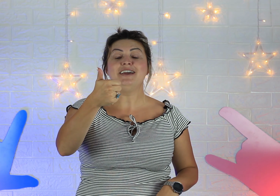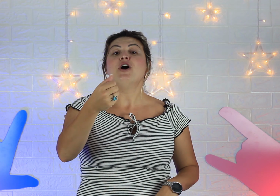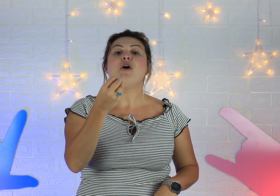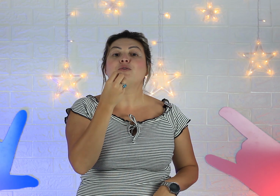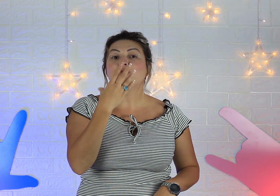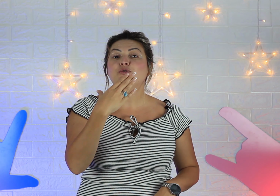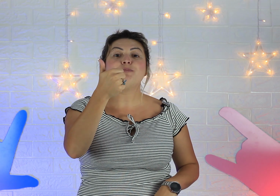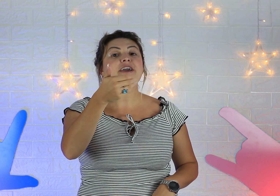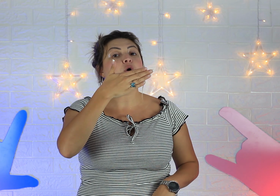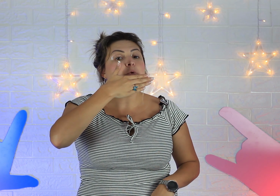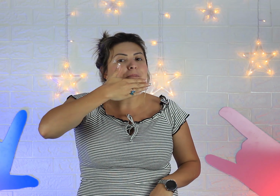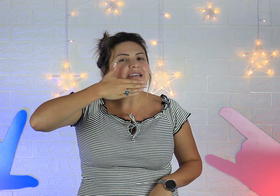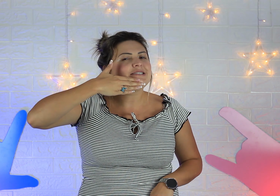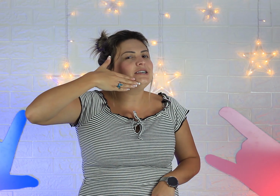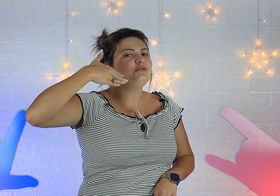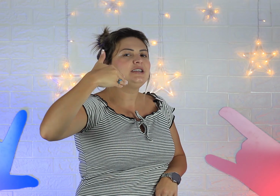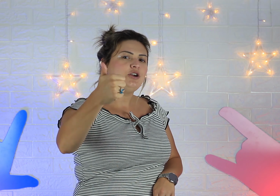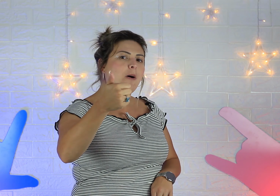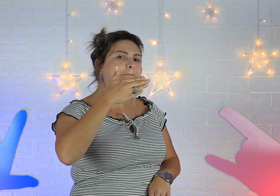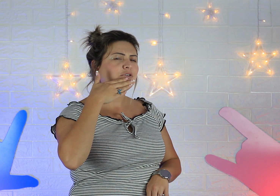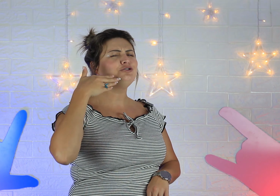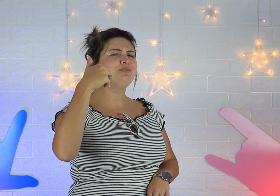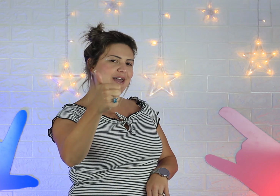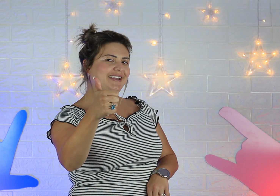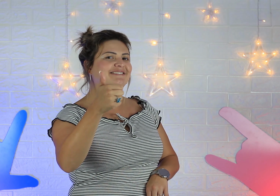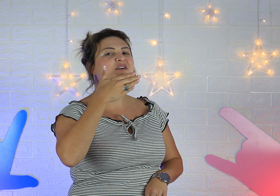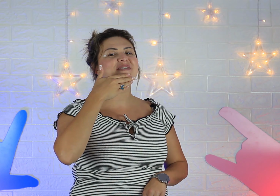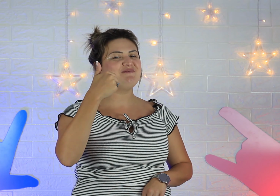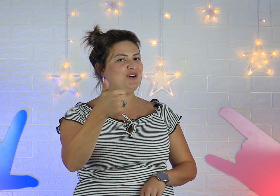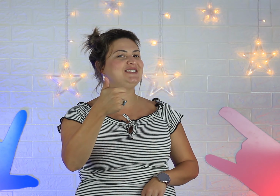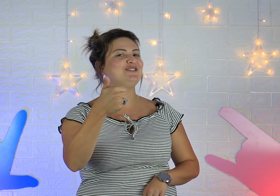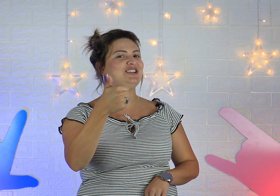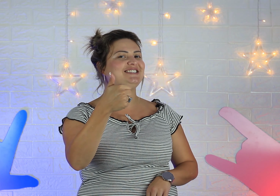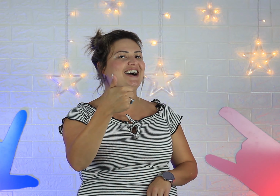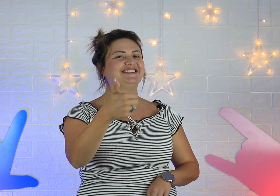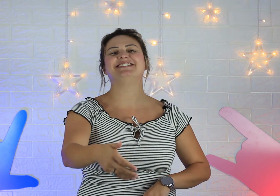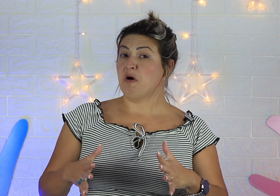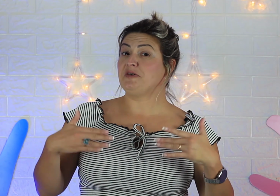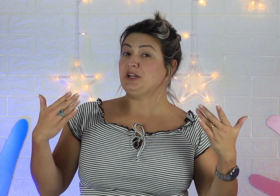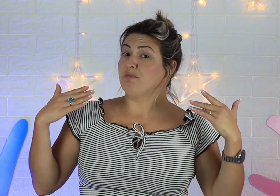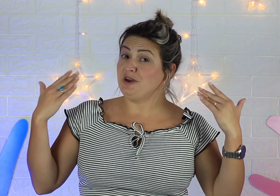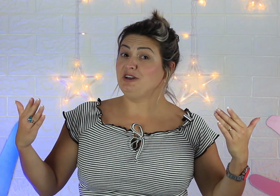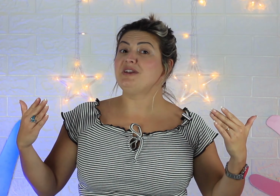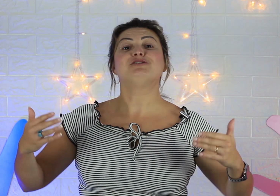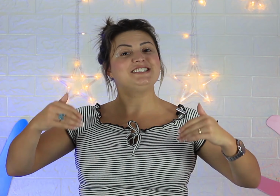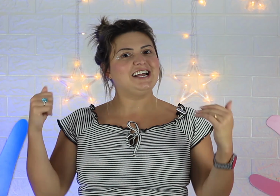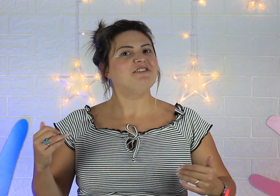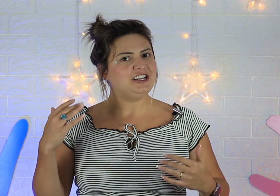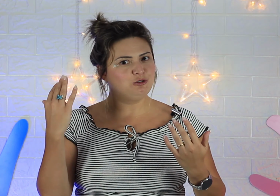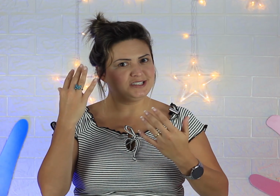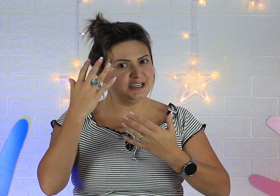bem tudo bem ou passando aqui ó tudo bem também pode ser utilizado bom então meu lembrete estava